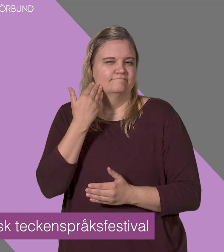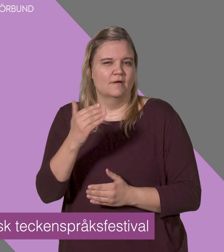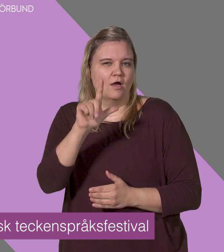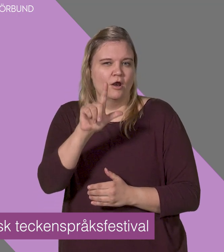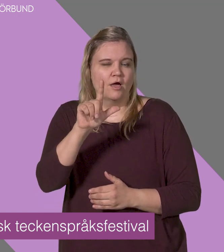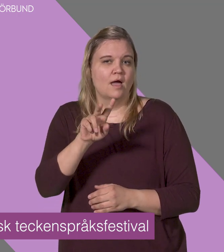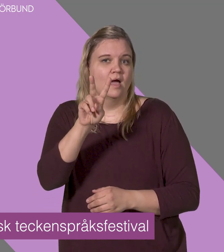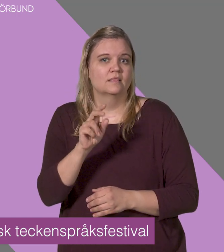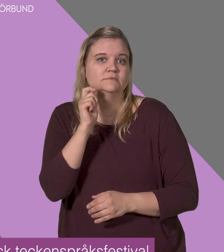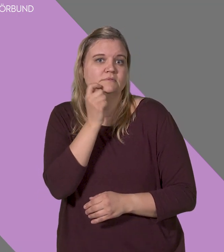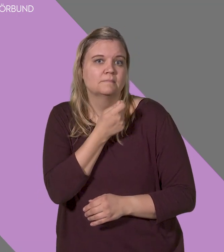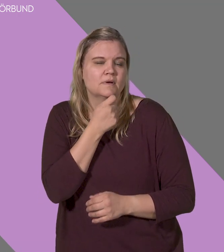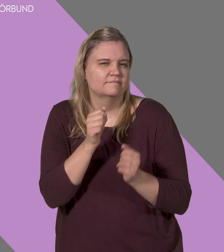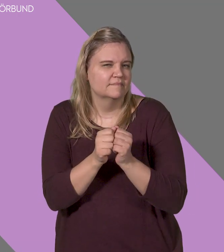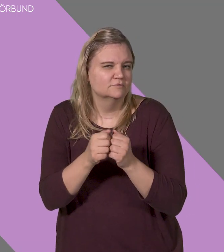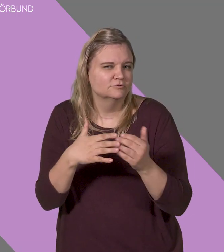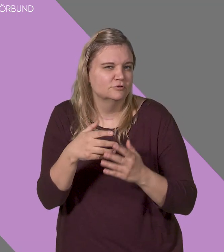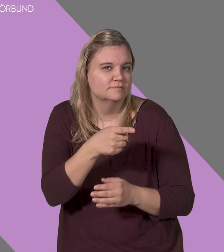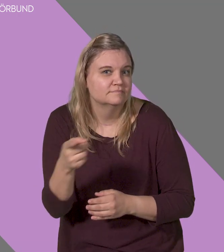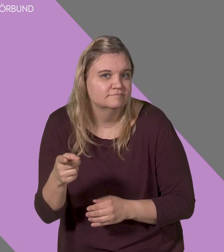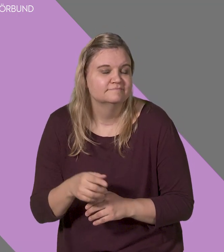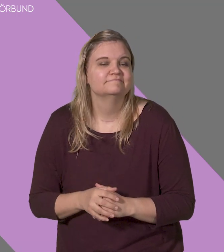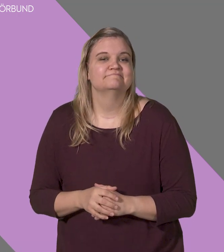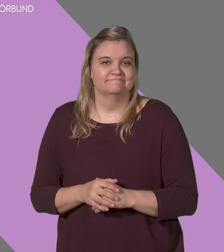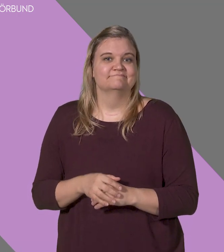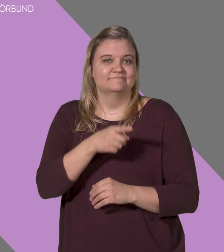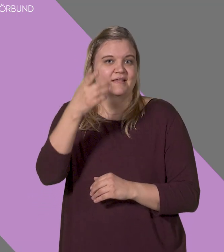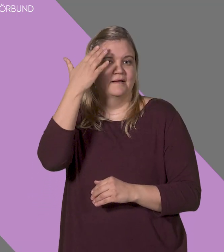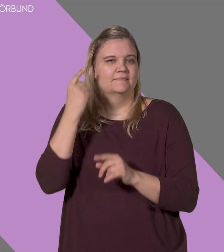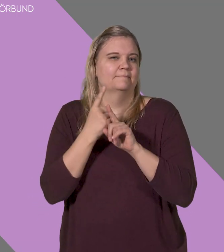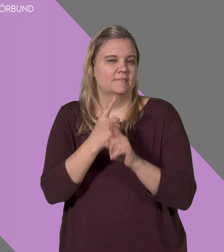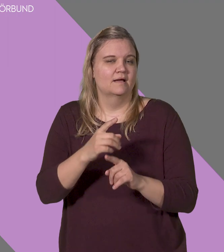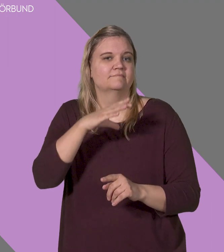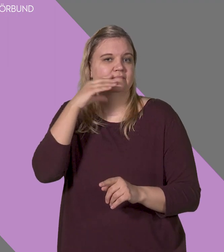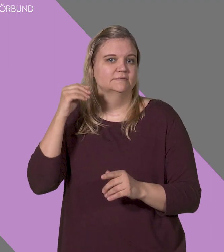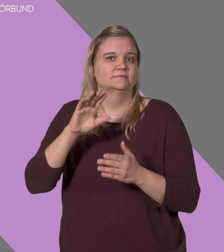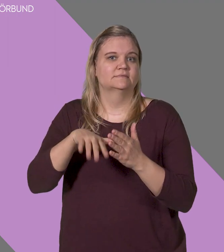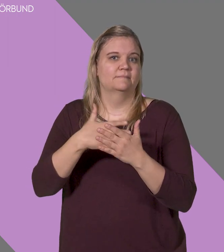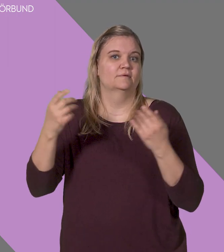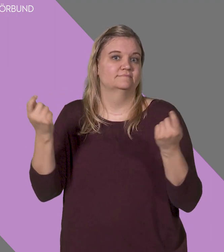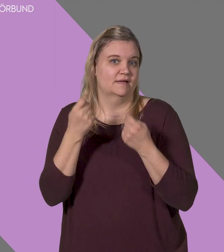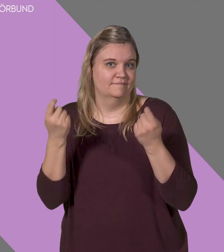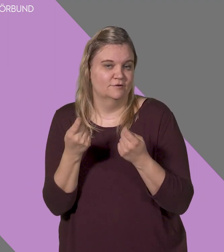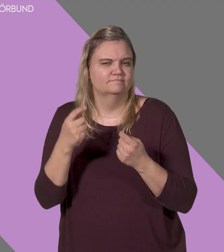Vad gör du på lördag 2.12? Om inte annat kan du delta i den finlandssvenska teckenspråksfestivalen, -